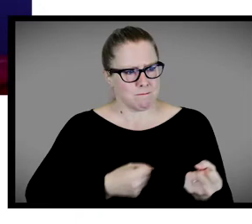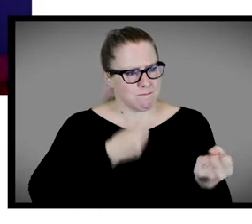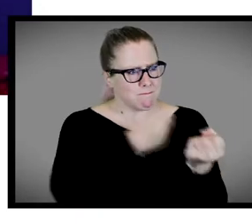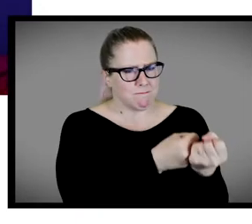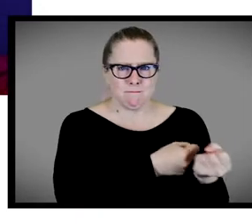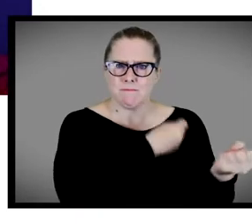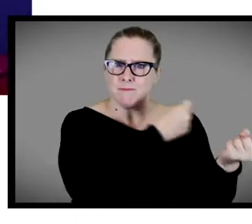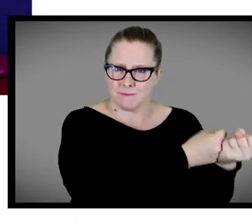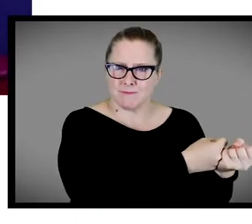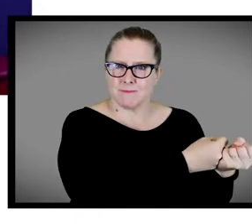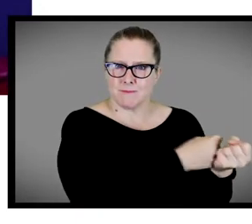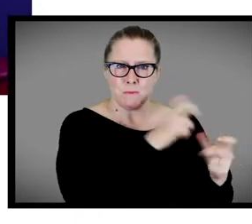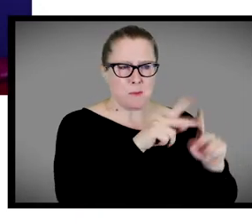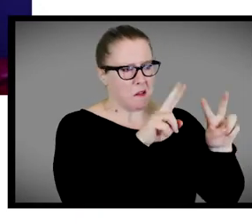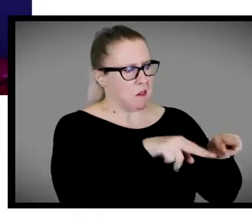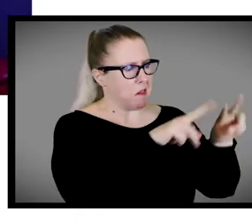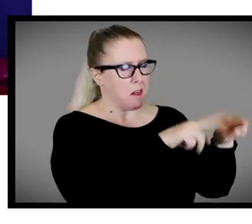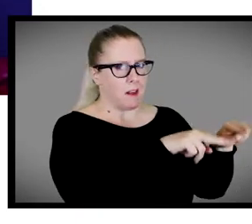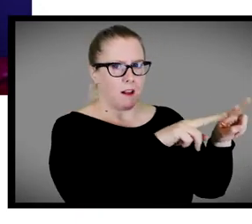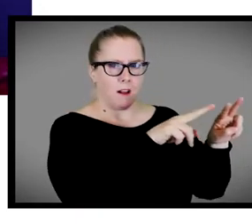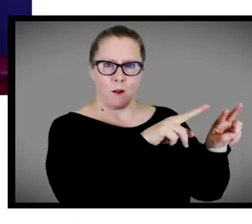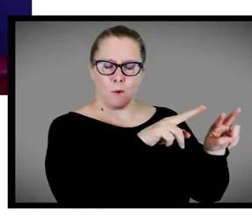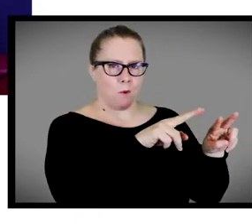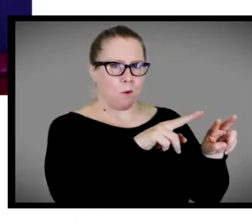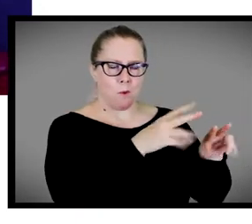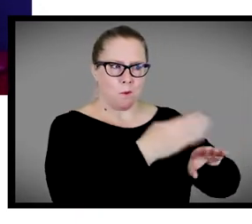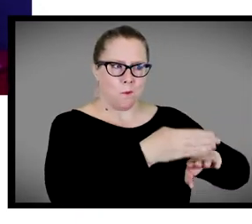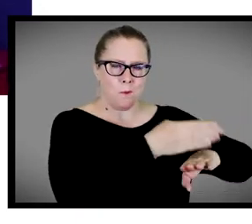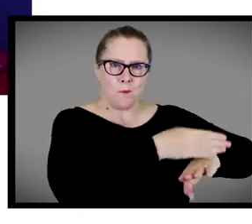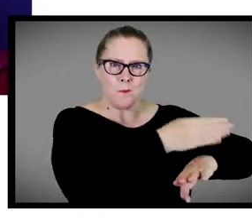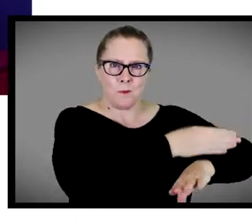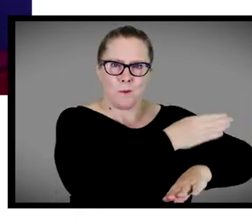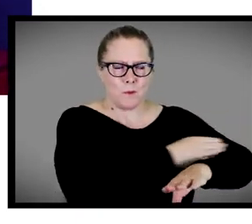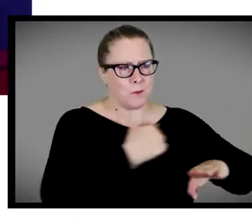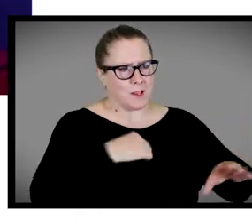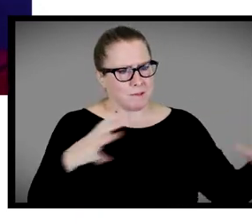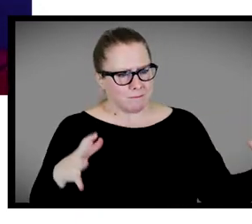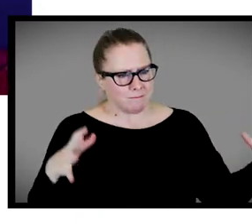نحن كنساء أقل عرضة للخطر عندما نجتمع ونعرف حقوقنا.